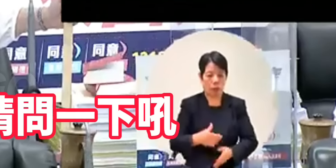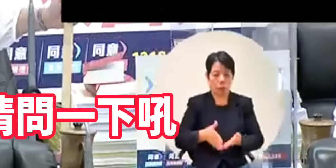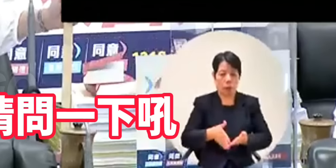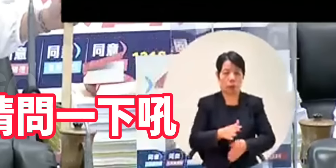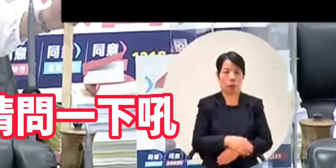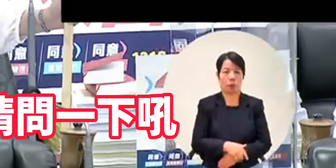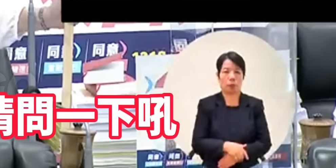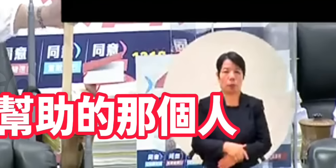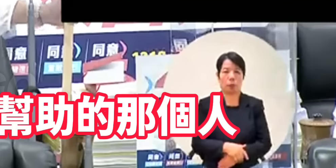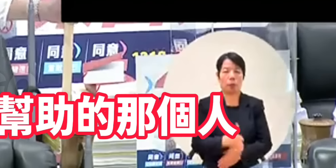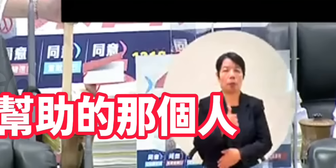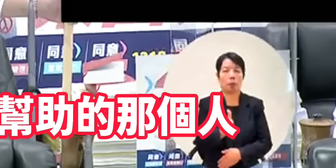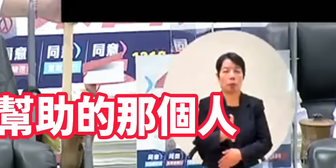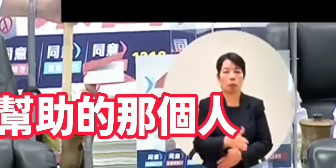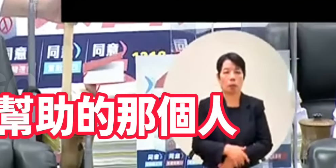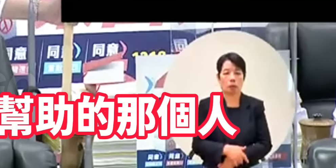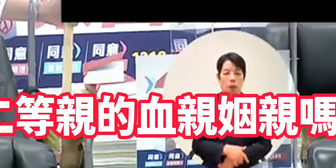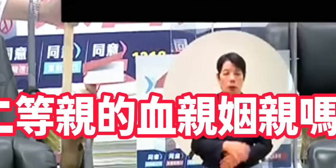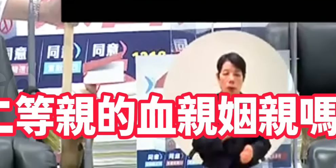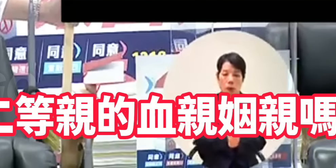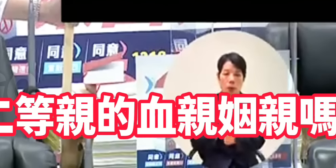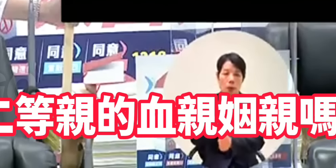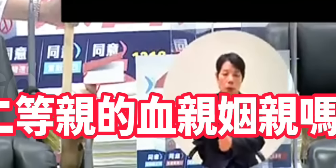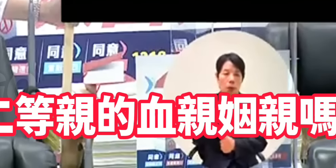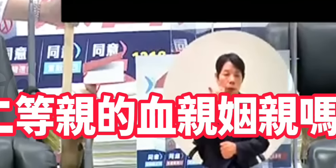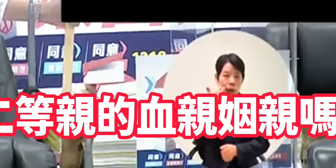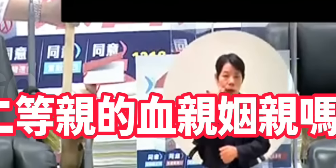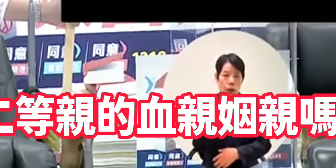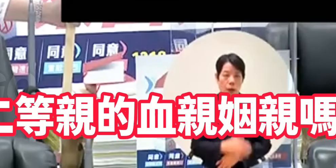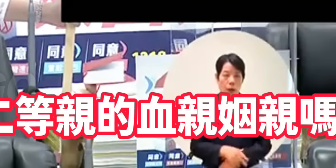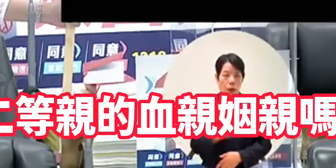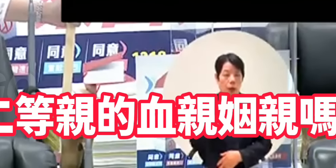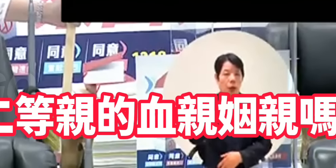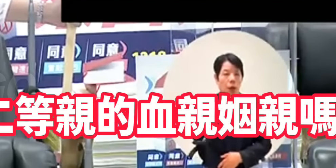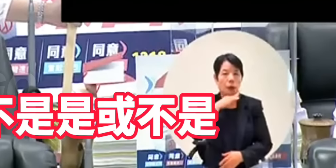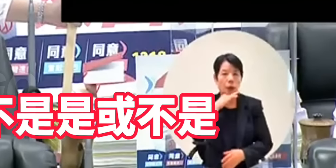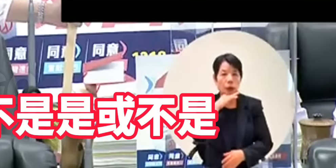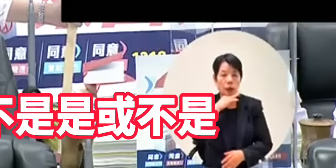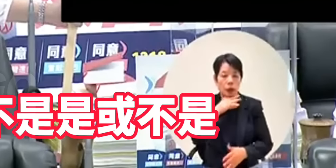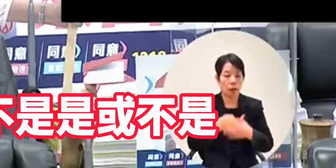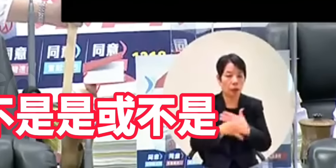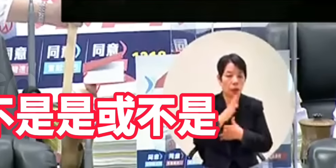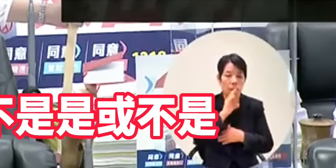請問一下吼 你要幫助的那個人 他是你的二等親的血親姻親嗎 是不是是或不是